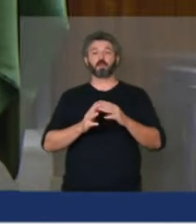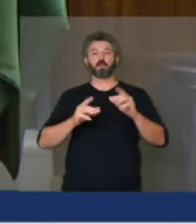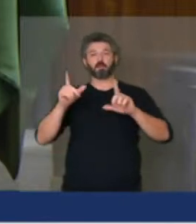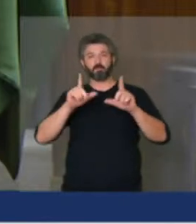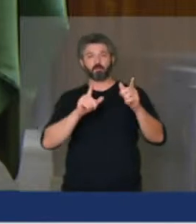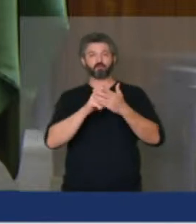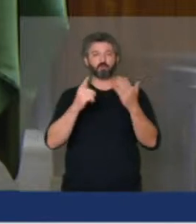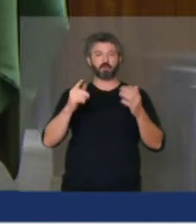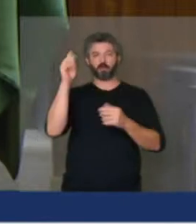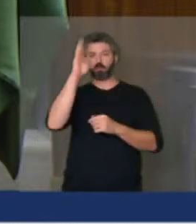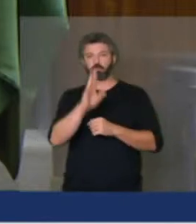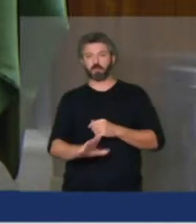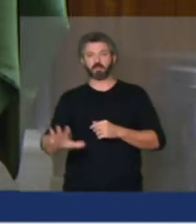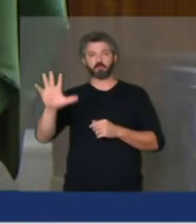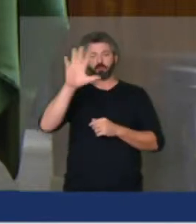BRASIL, NÓS ESTAMOS DIANTE DE